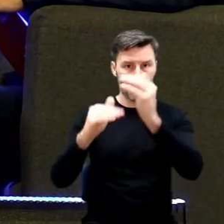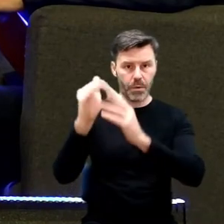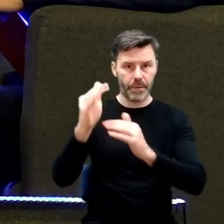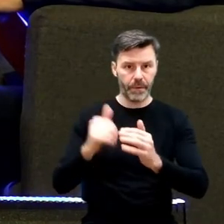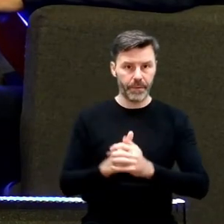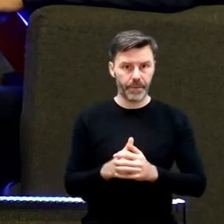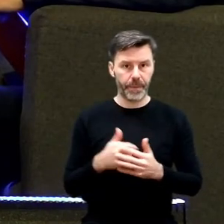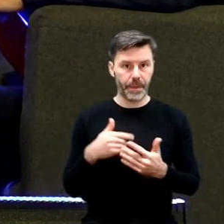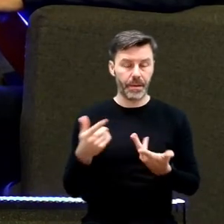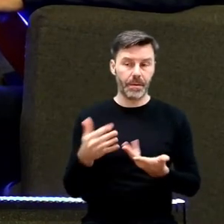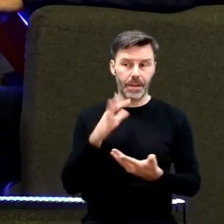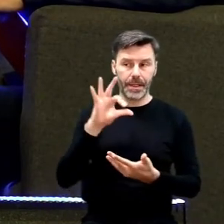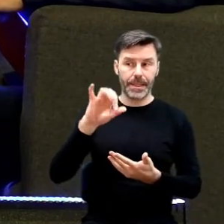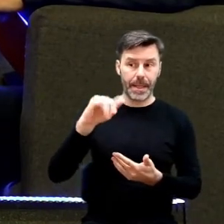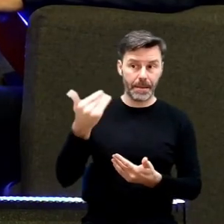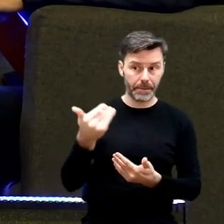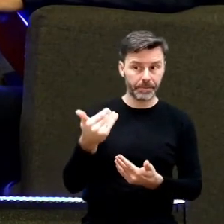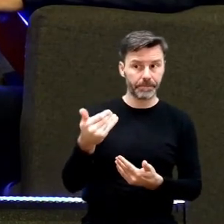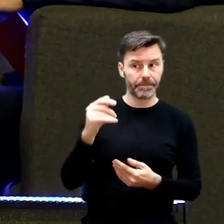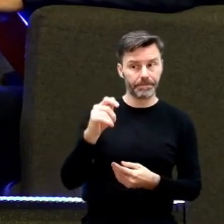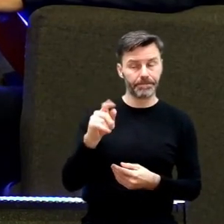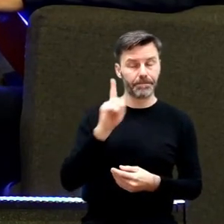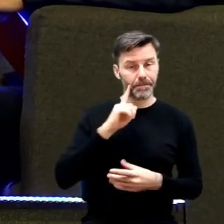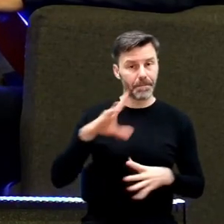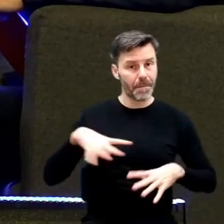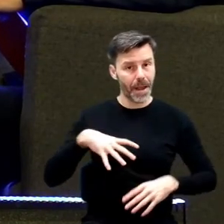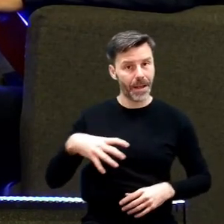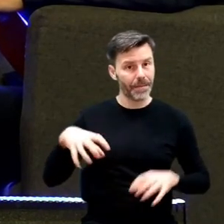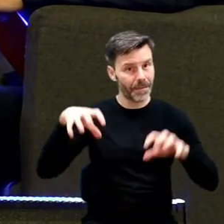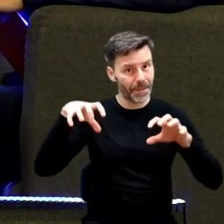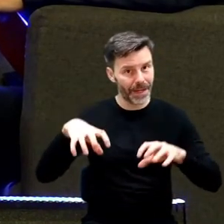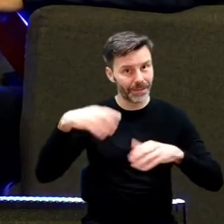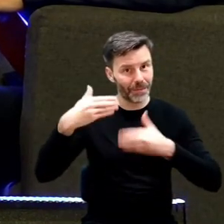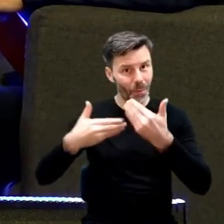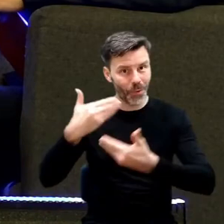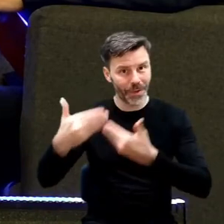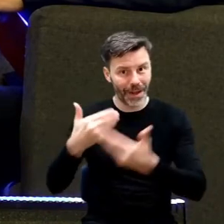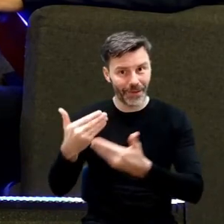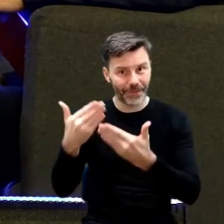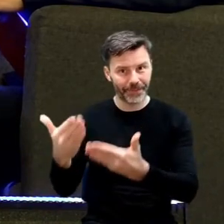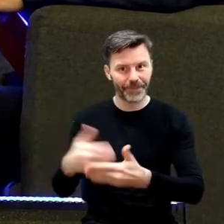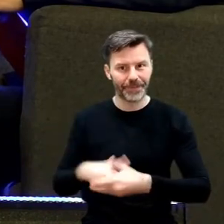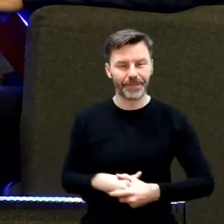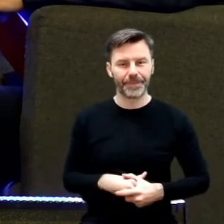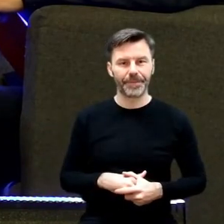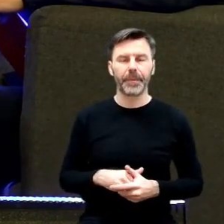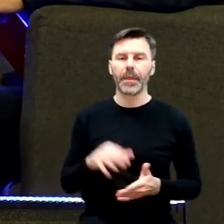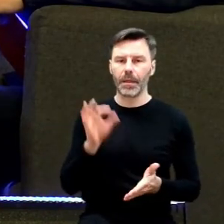Pana prezesa bardzo serdecznie pozdrawiam. I na pewno takie działania będą podejmowane.